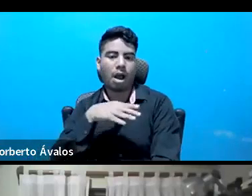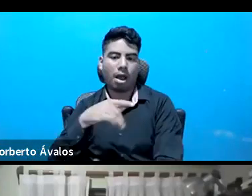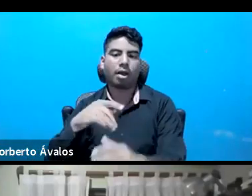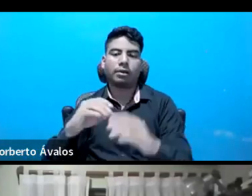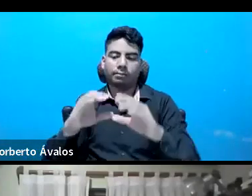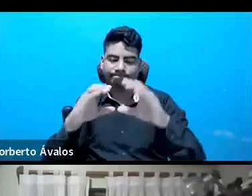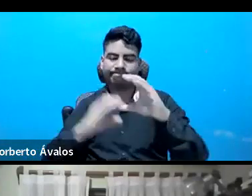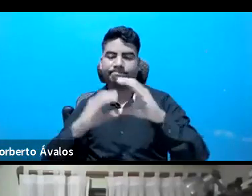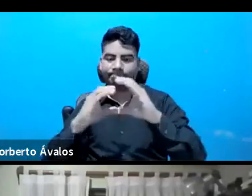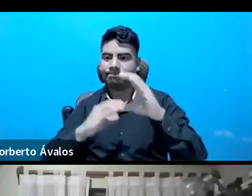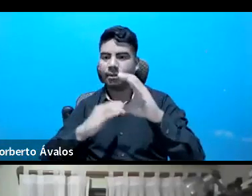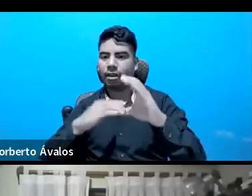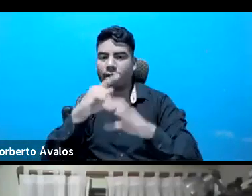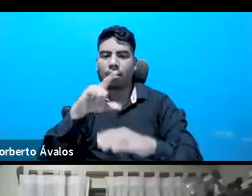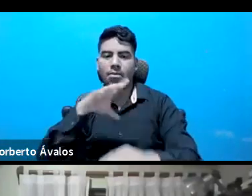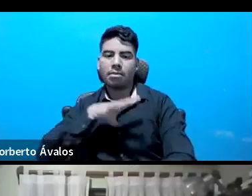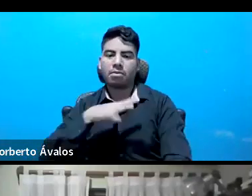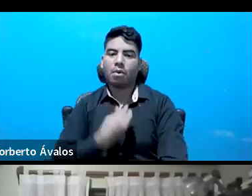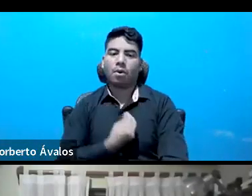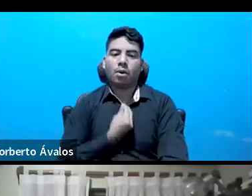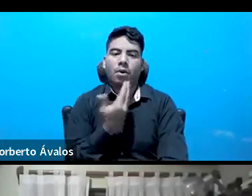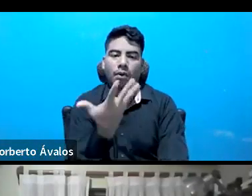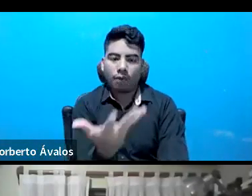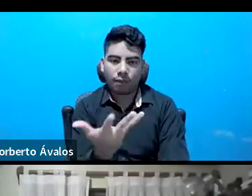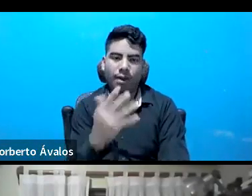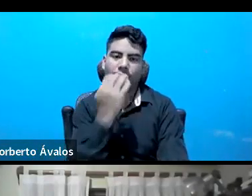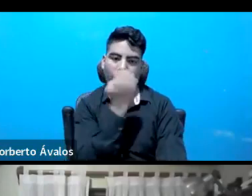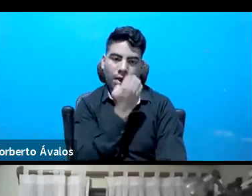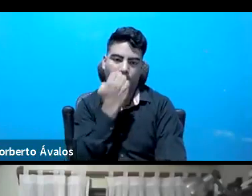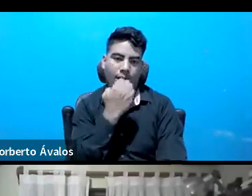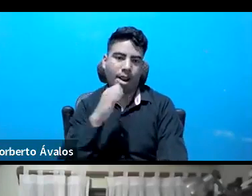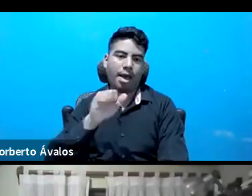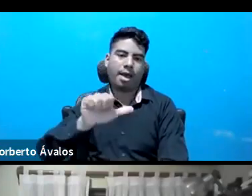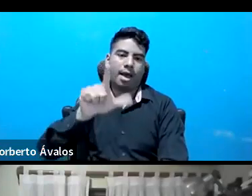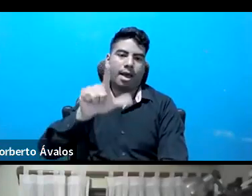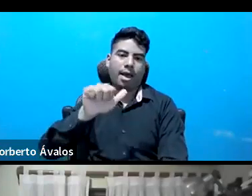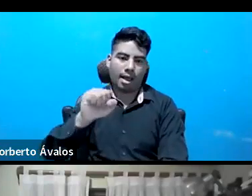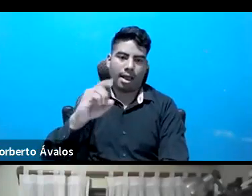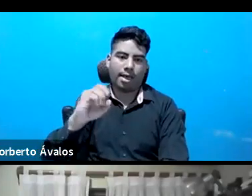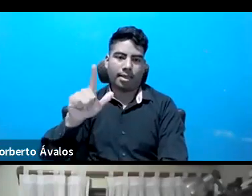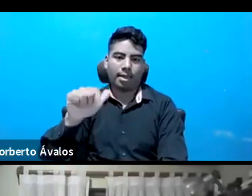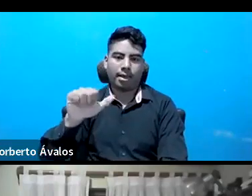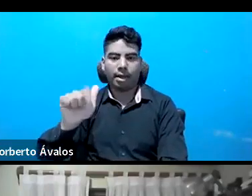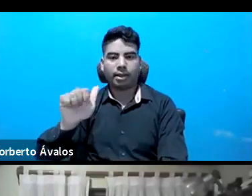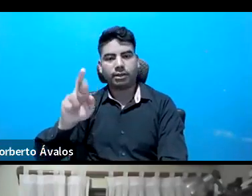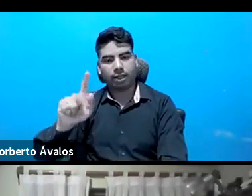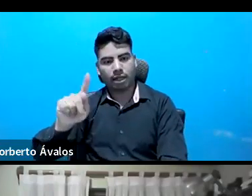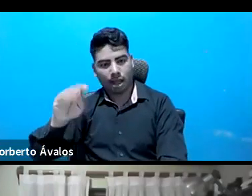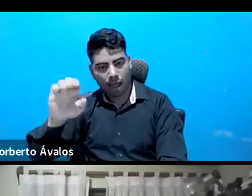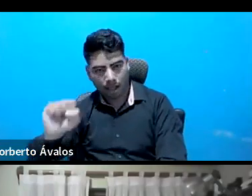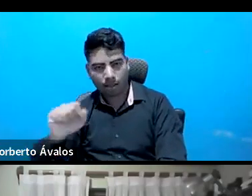que 3 niveles que 3 niveles. Está a las de la sal niveles. Está a las de las artes. También es recomendable Está. Incluso